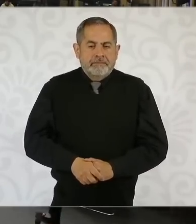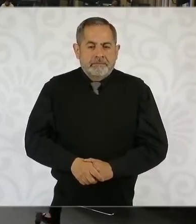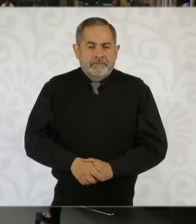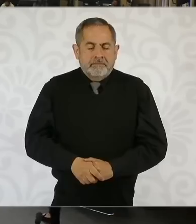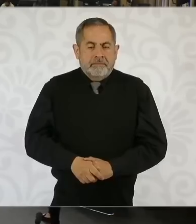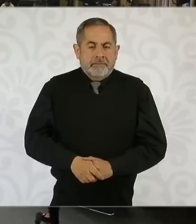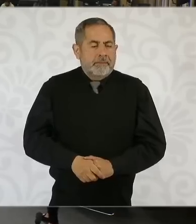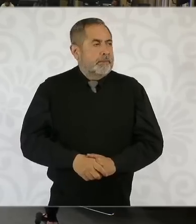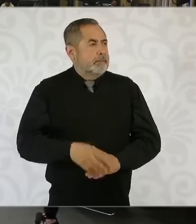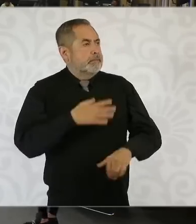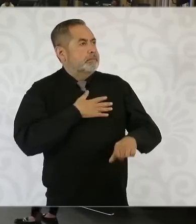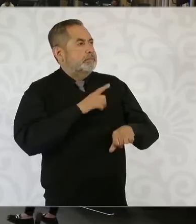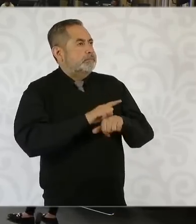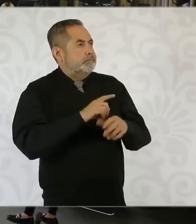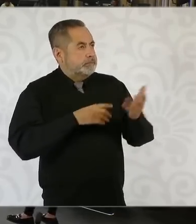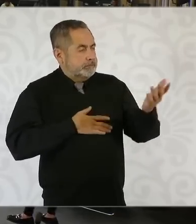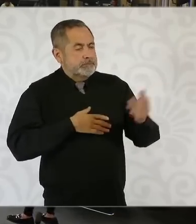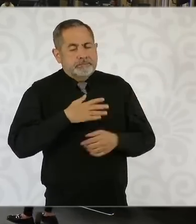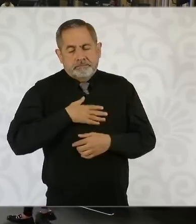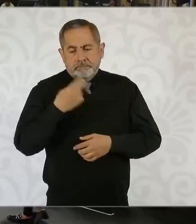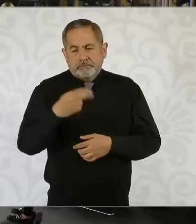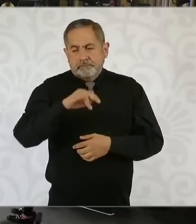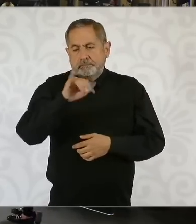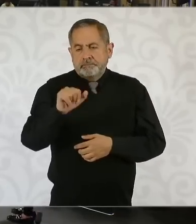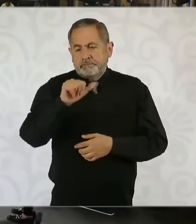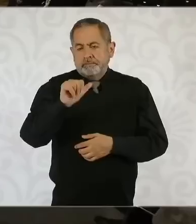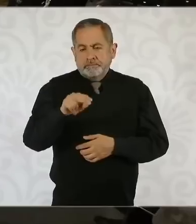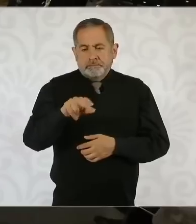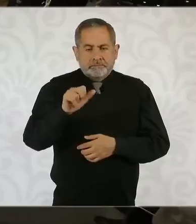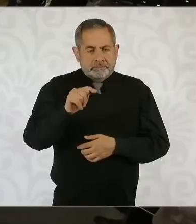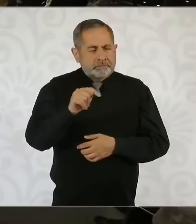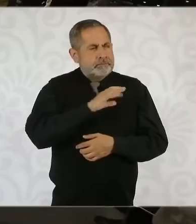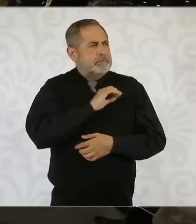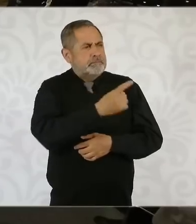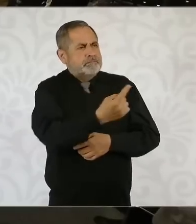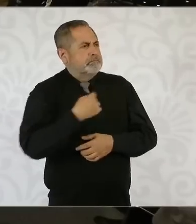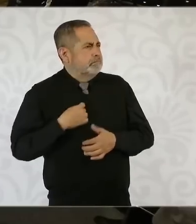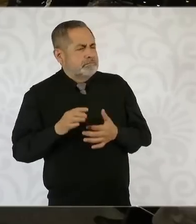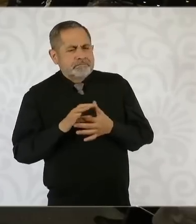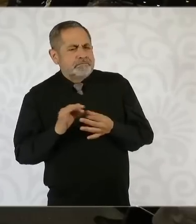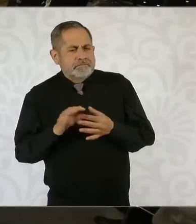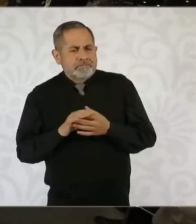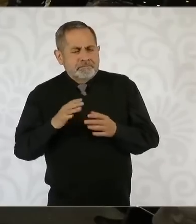Buenos días Jaret arciniega de revista fortuna podría comentarnos cómo ve el espectro de cadenas